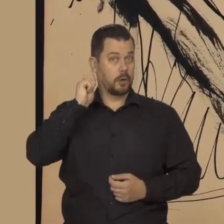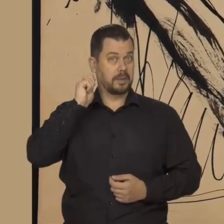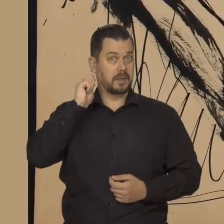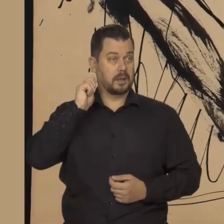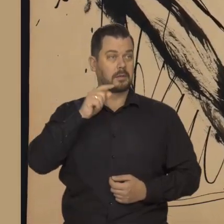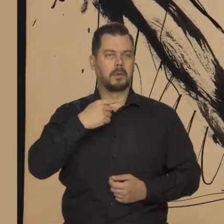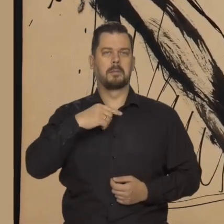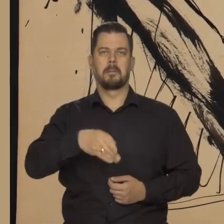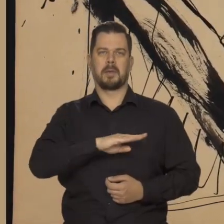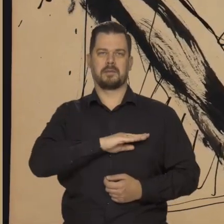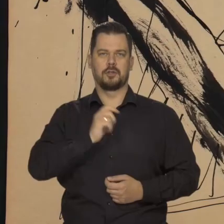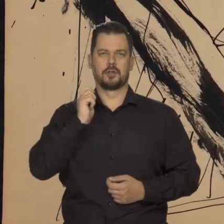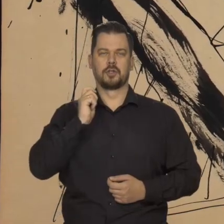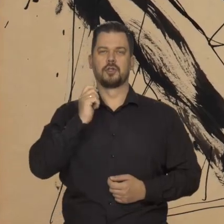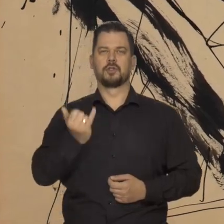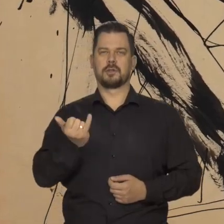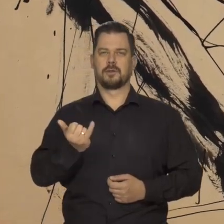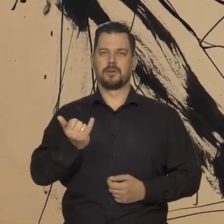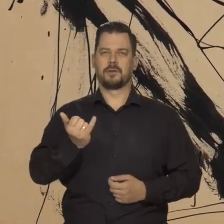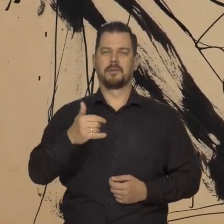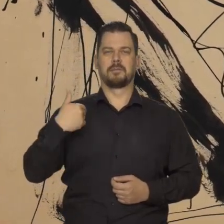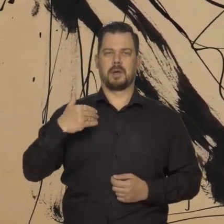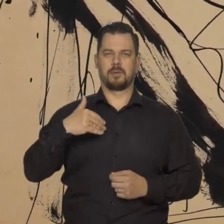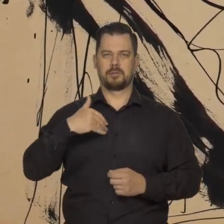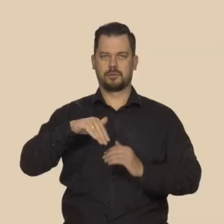Obraz kobiety z martwym dzieckiem z getta białostockiego.